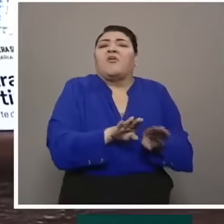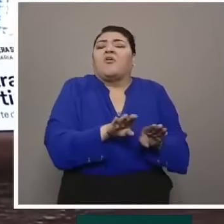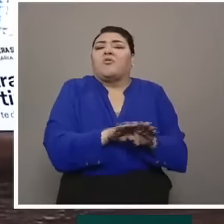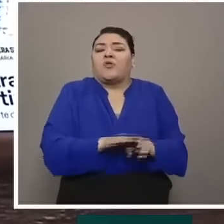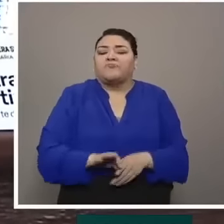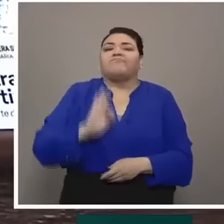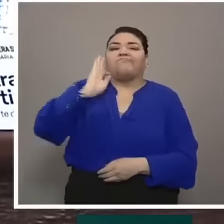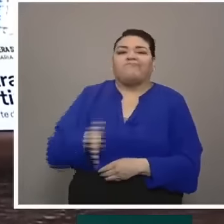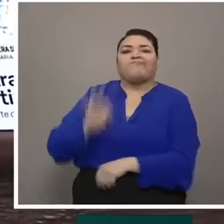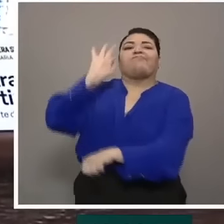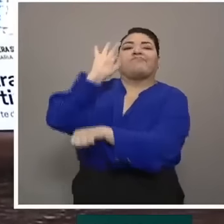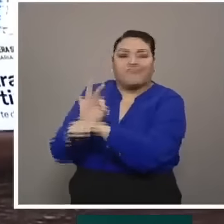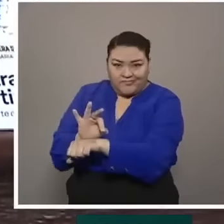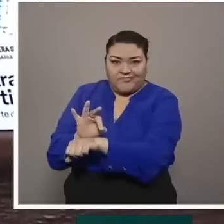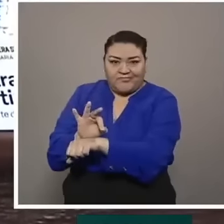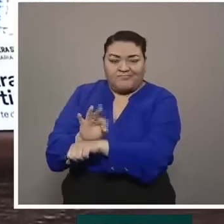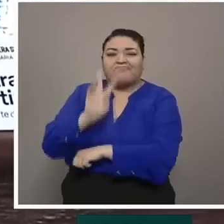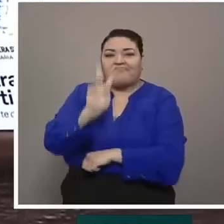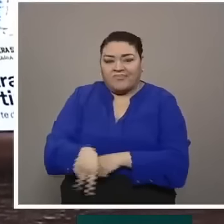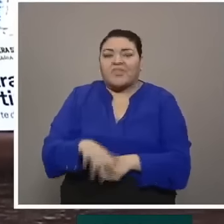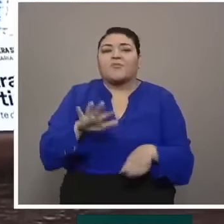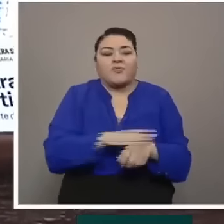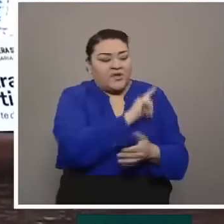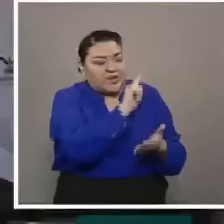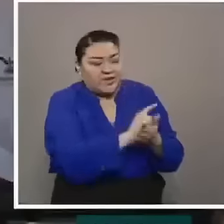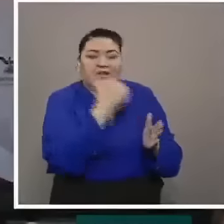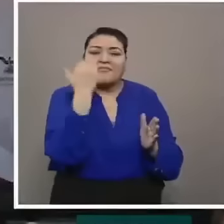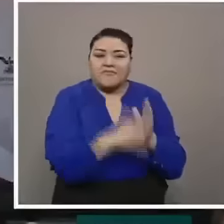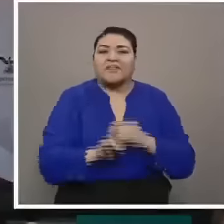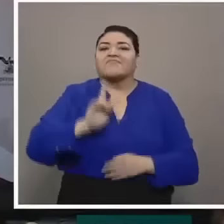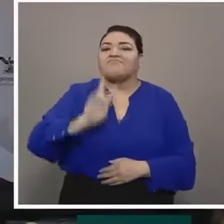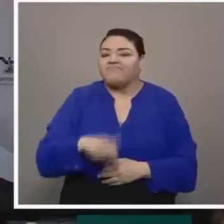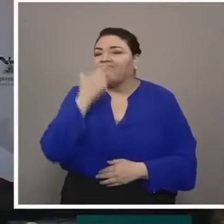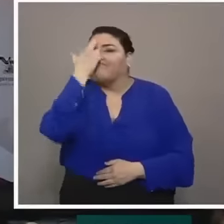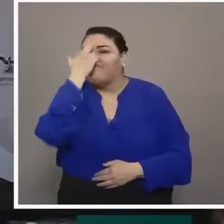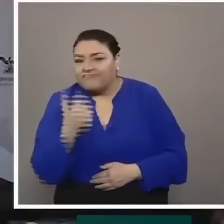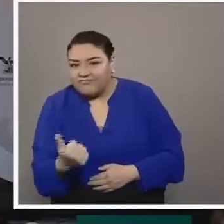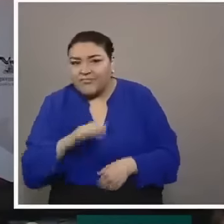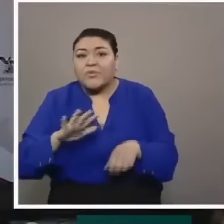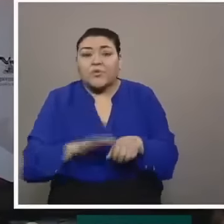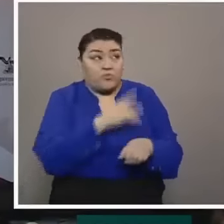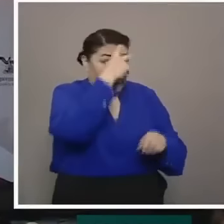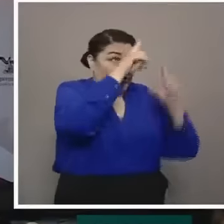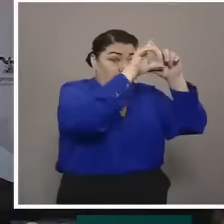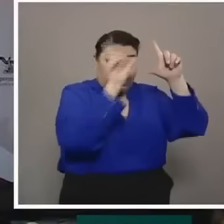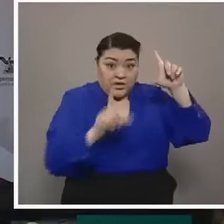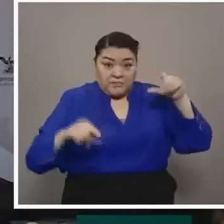pues se estima que existe dicha omisión derivada de fuente nacional como de fuente internacional.